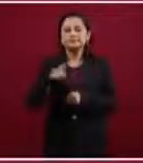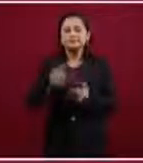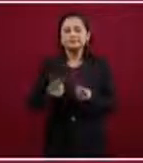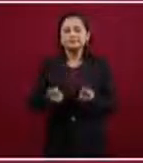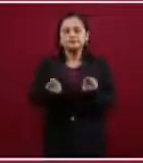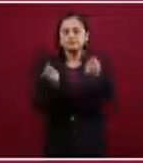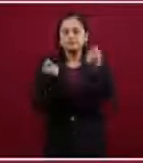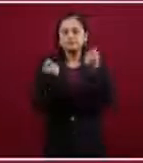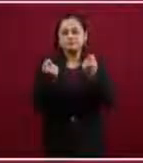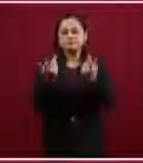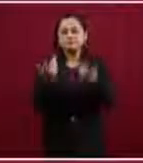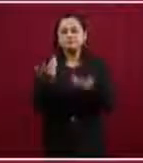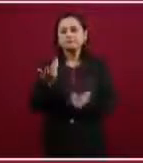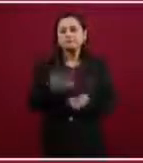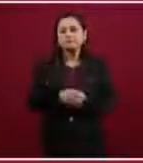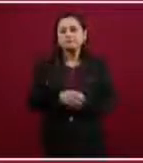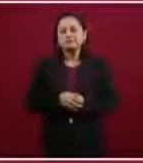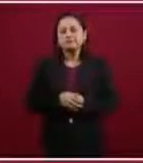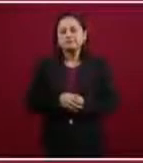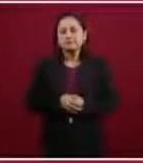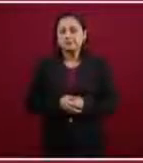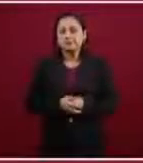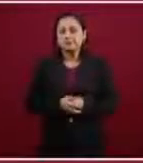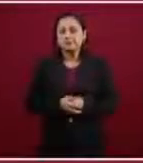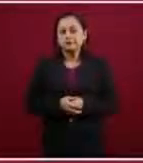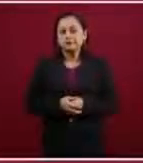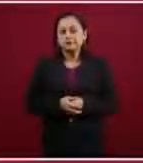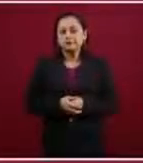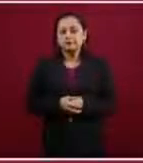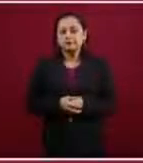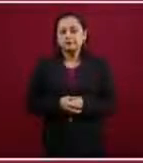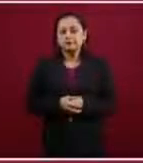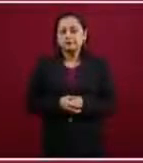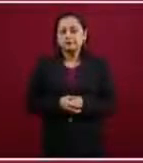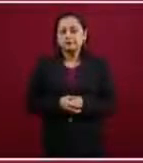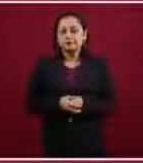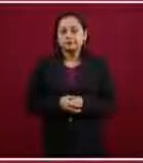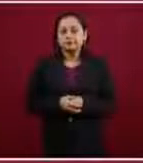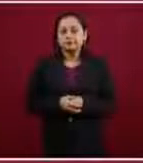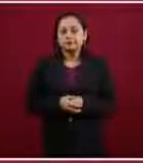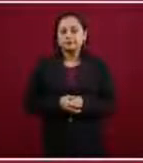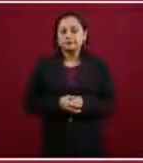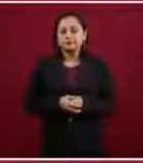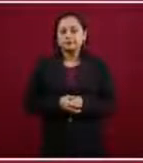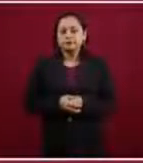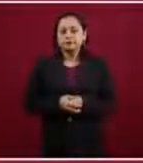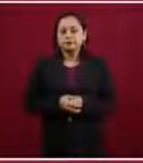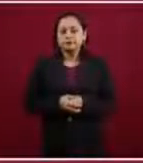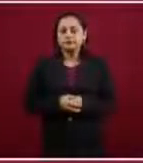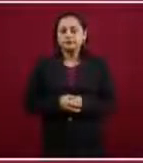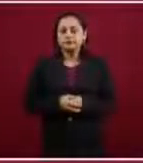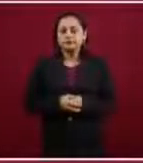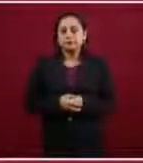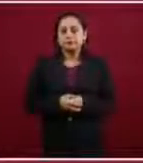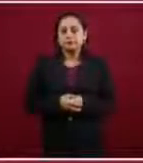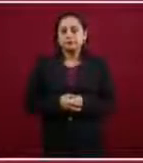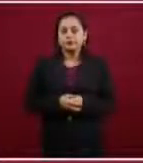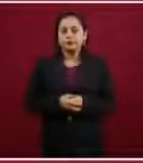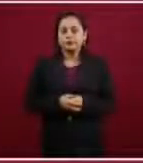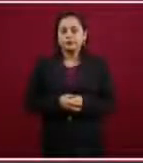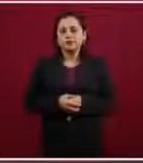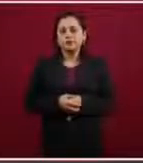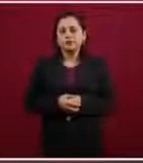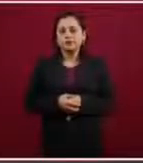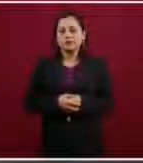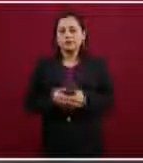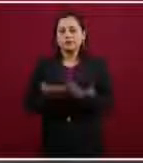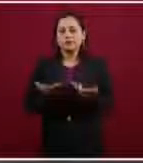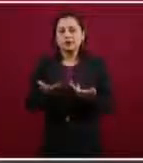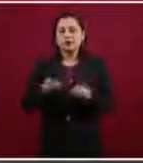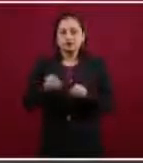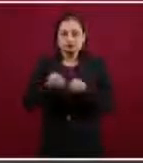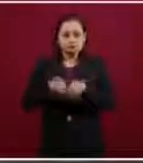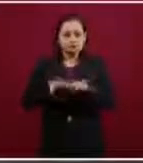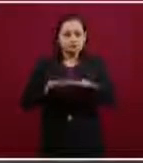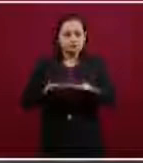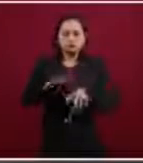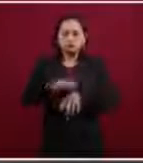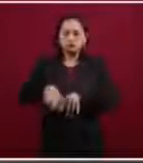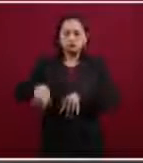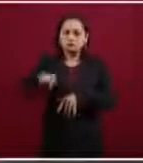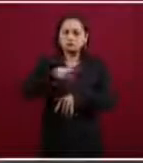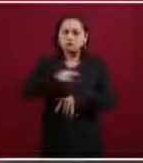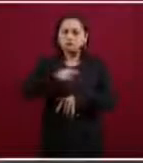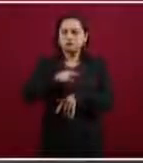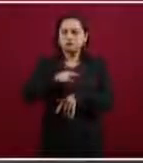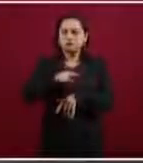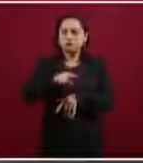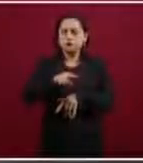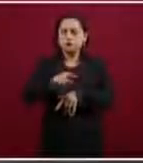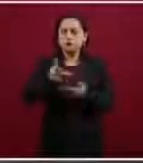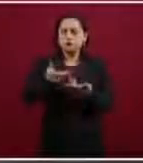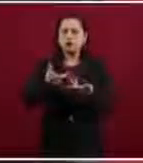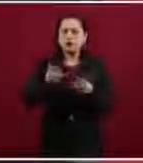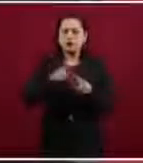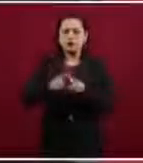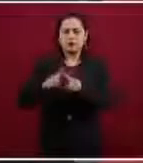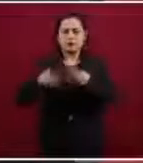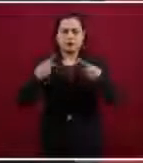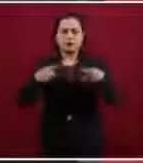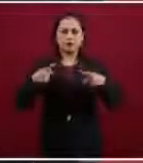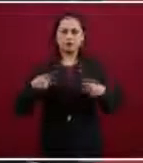ponían en el mercado o ponían a disposición de los potentados, de los poderosos a los